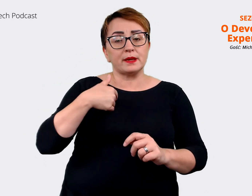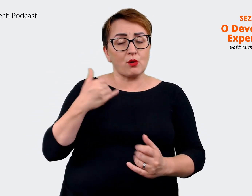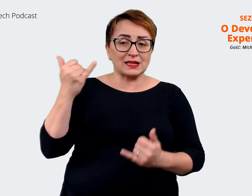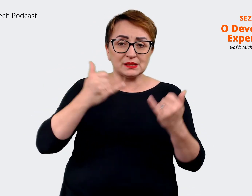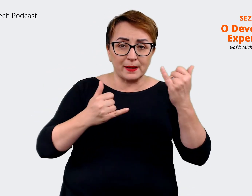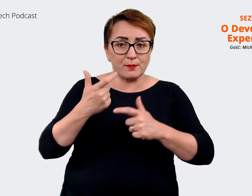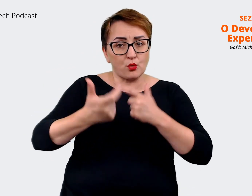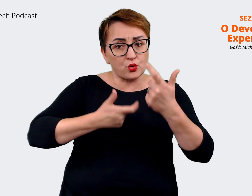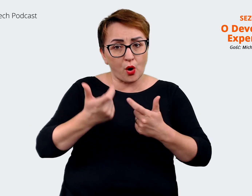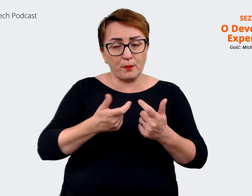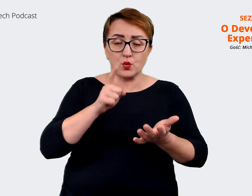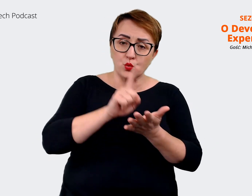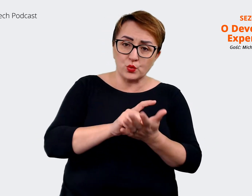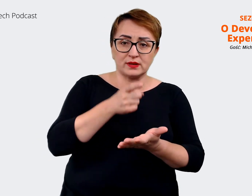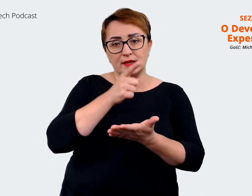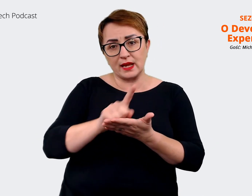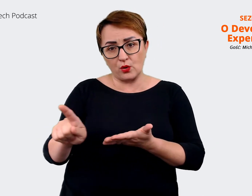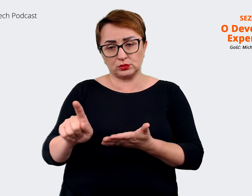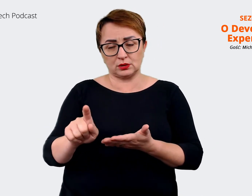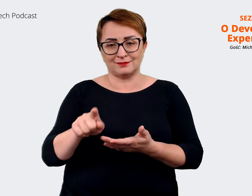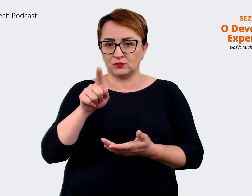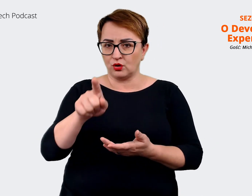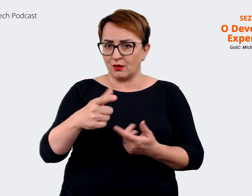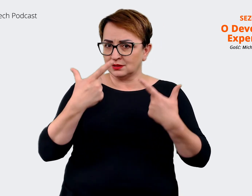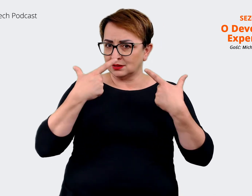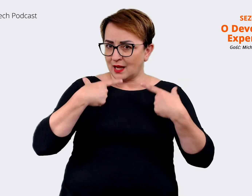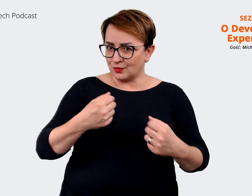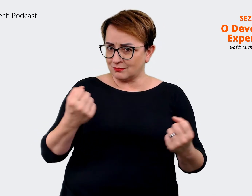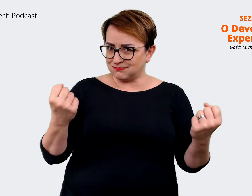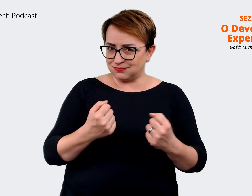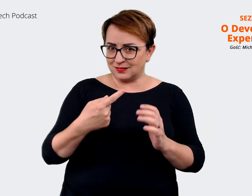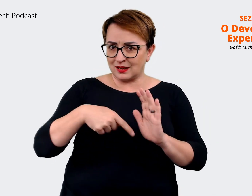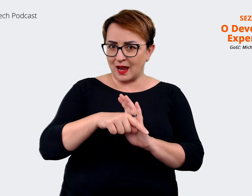czy się nie udał? I to mnie chyba najbardziej zaskoczyło, że po prostu Allegro jest miejscem,